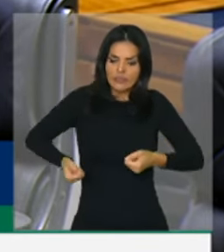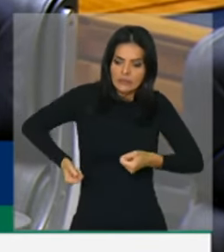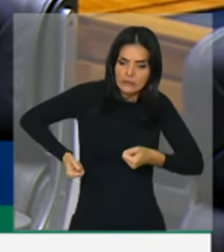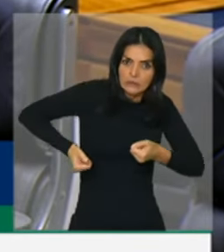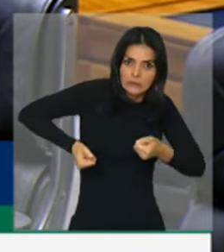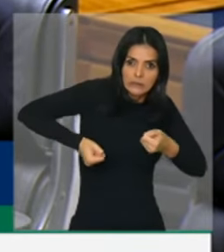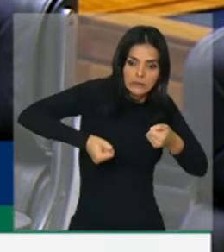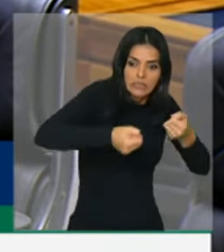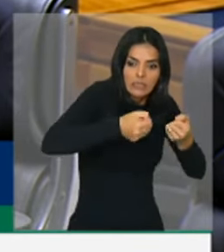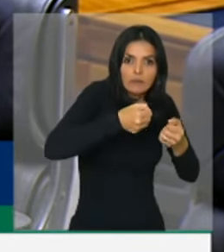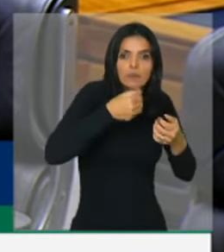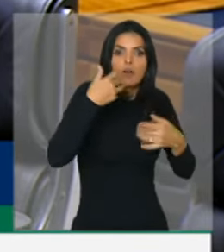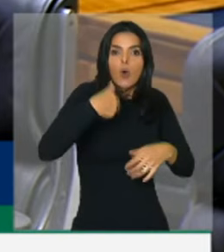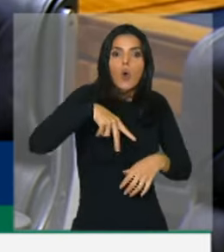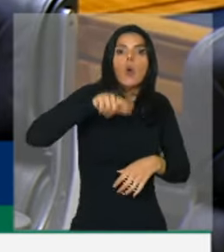ESTA CASA TOMOU UMA DECISÃO A PARTIR DO NOSSO PRESIDENTE